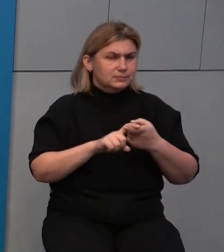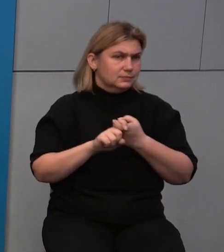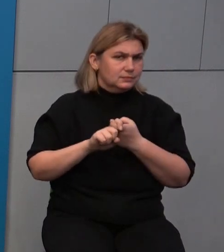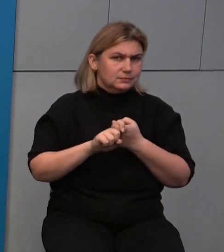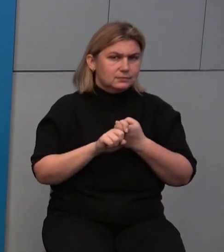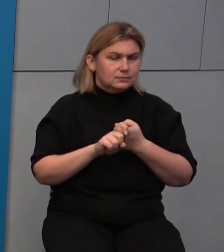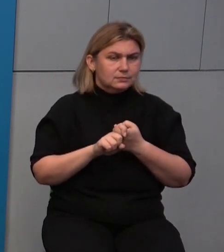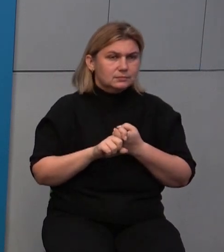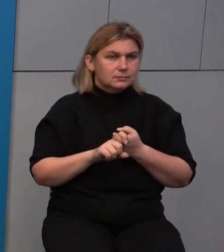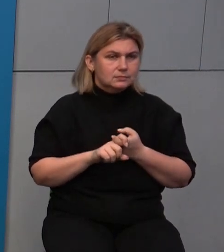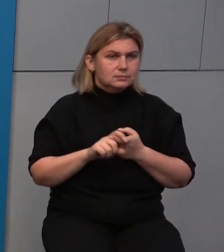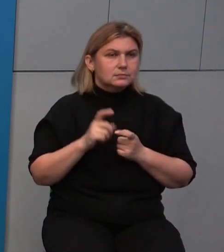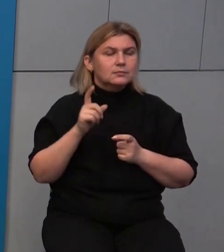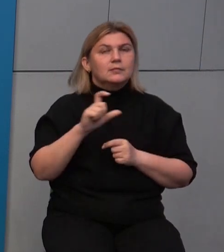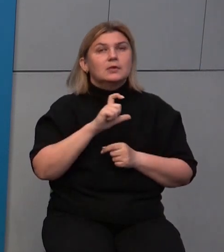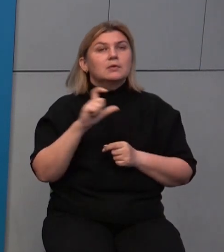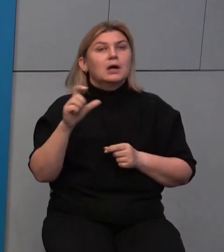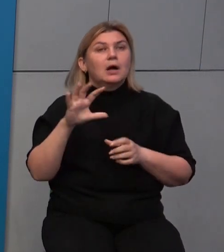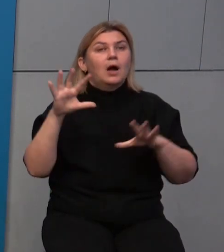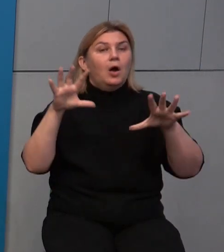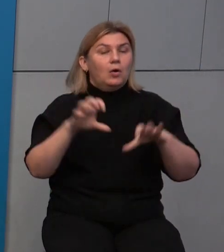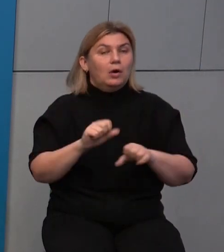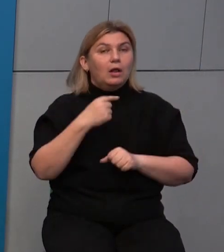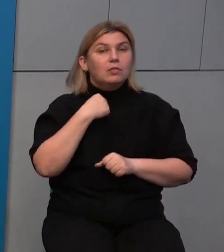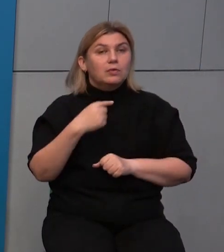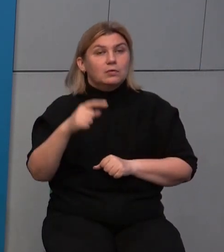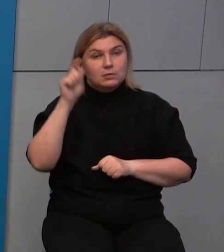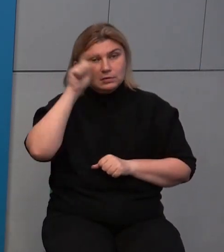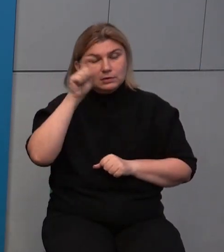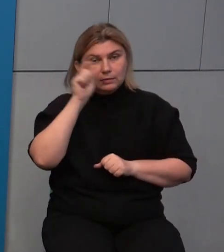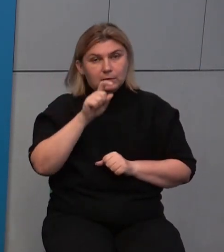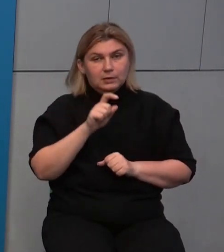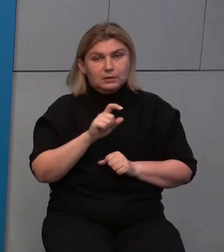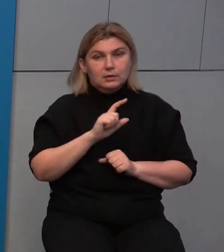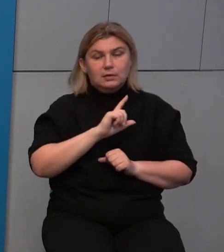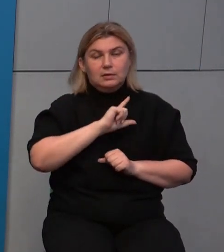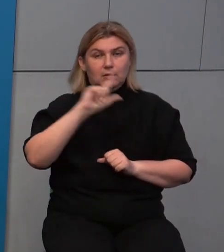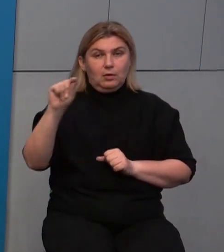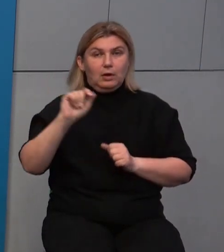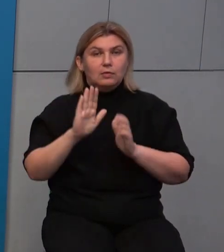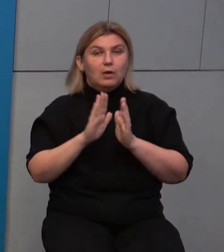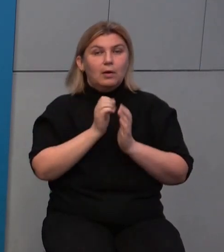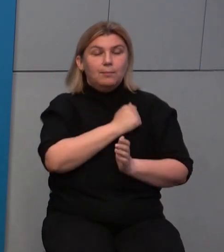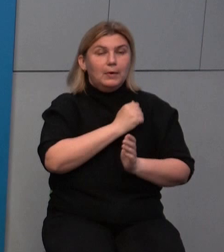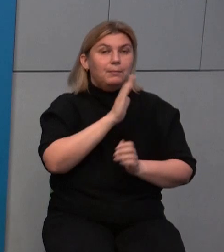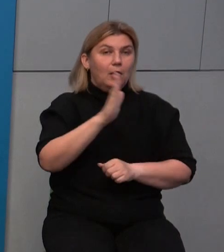czyli taką, że w czasie okupacji, jak się nudził, niemieckiej, to chodził do biblioteki i czytał książki.